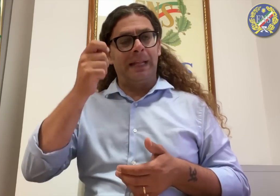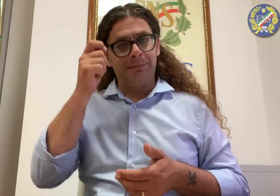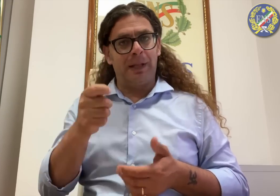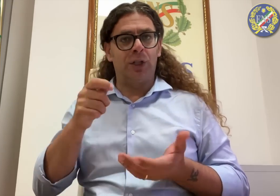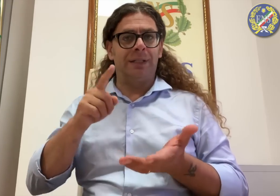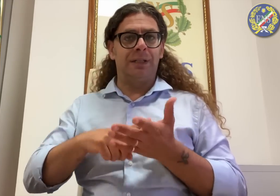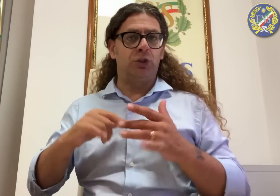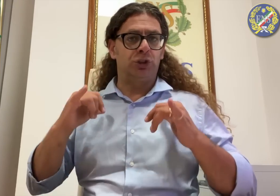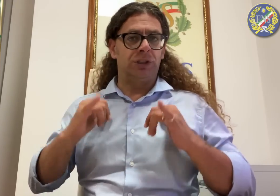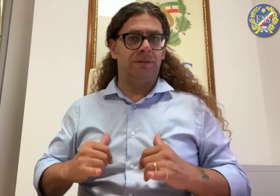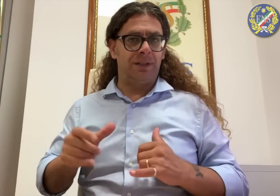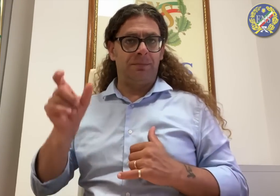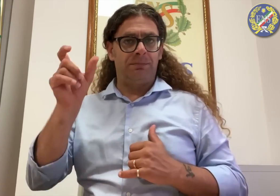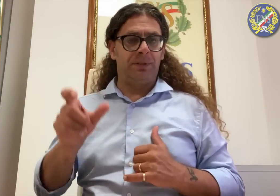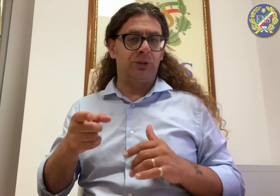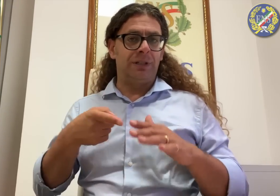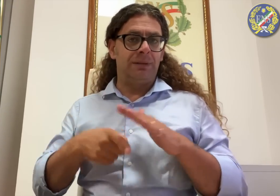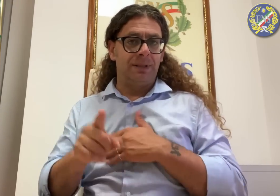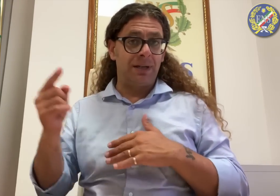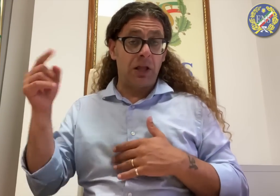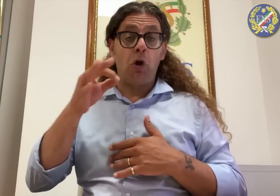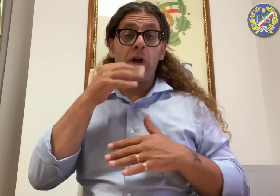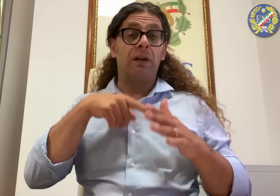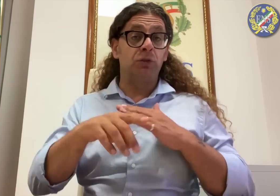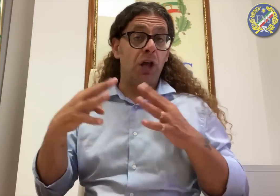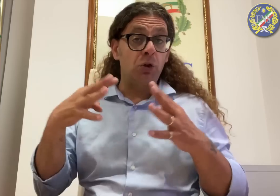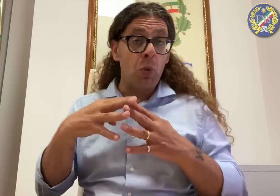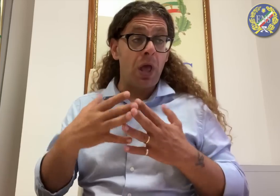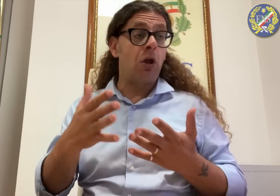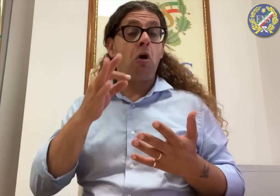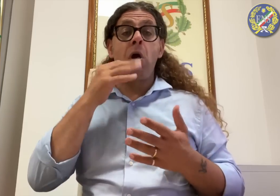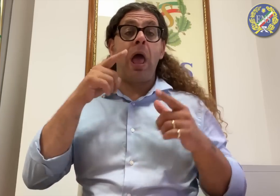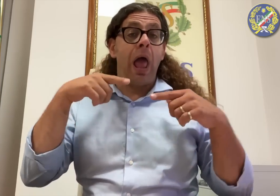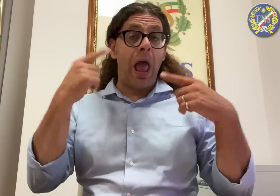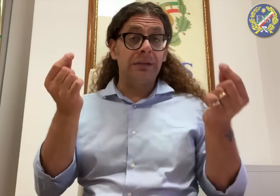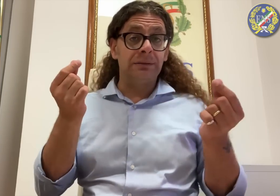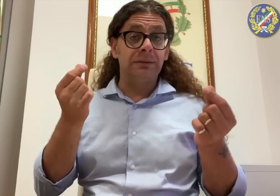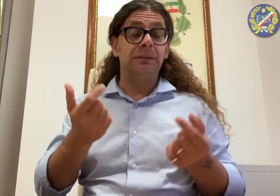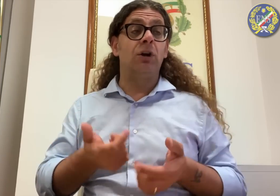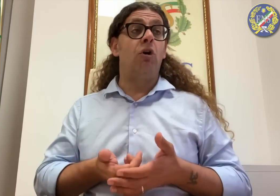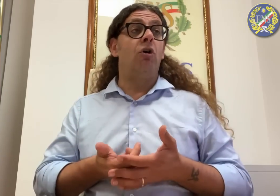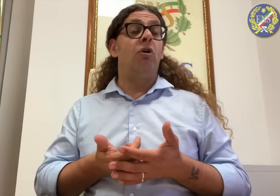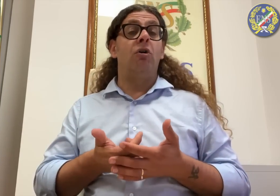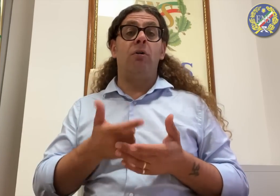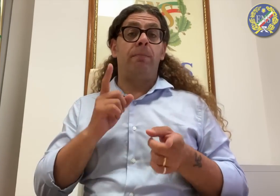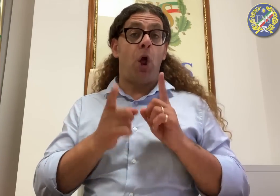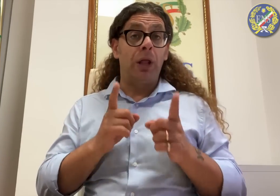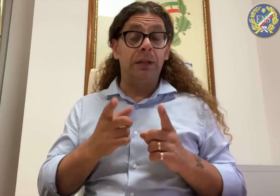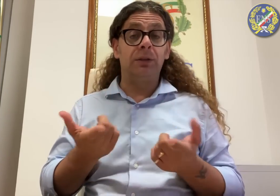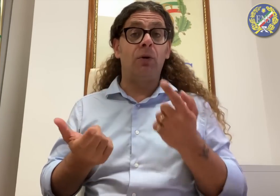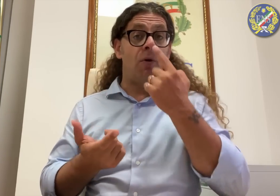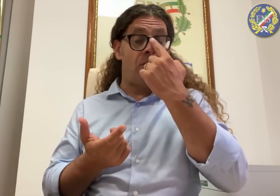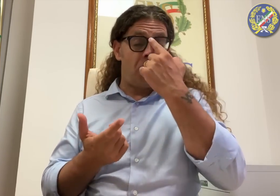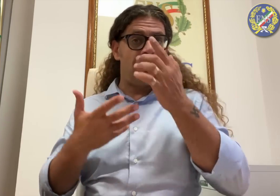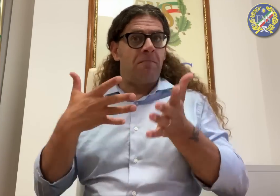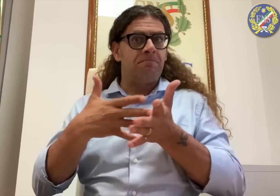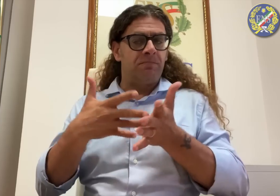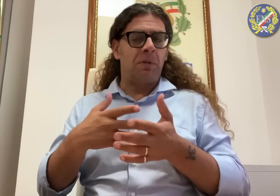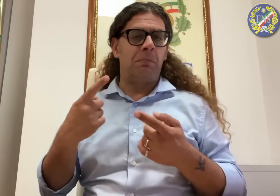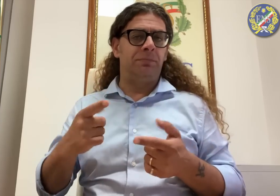Si tratta del rispetto dei diritti civili dei migranti sordi, dei rifugiati di guerra, dei richiedenti asilo politico ai